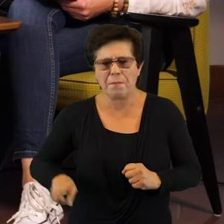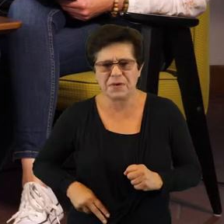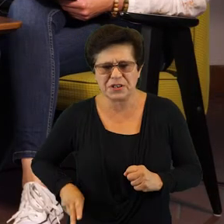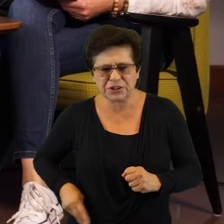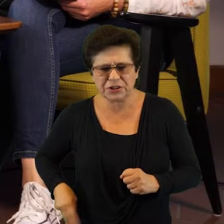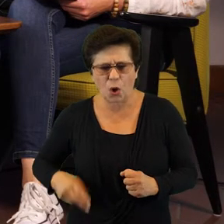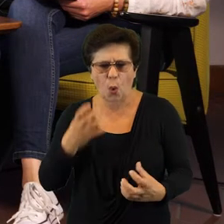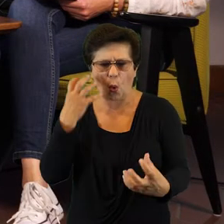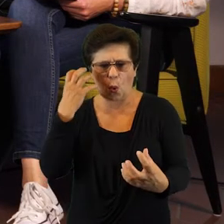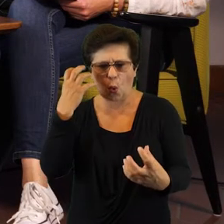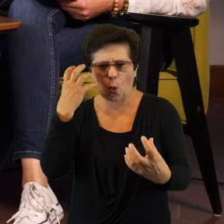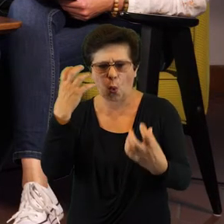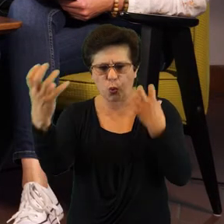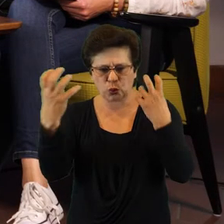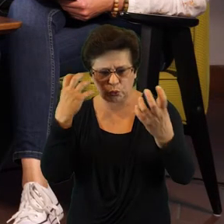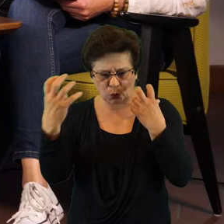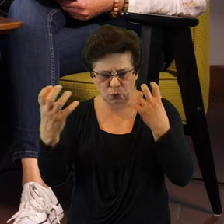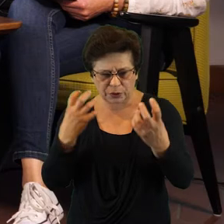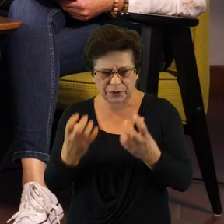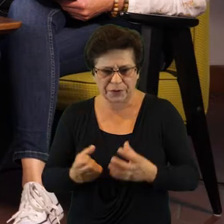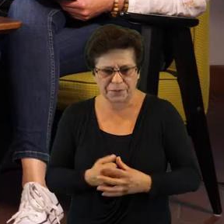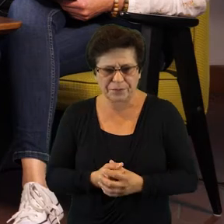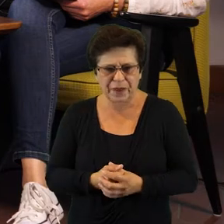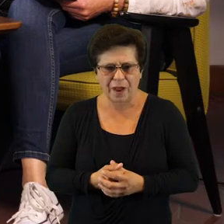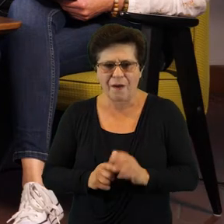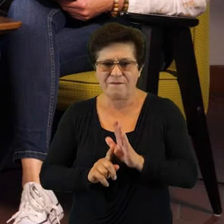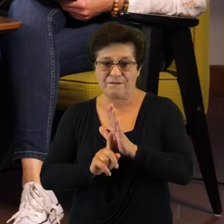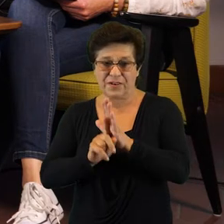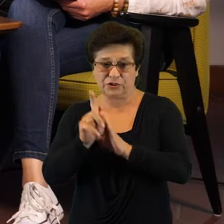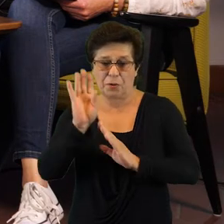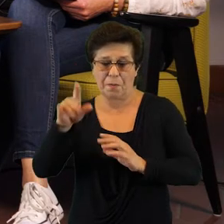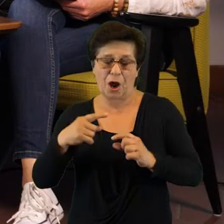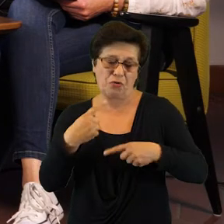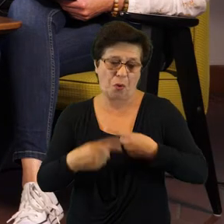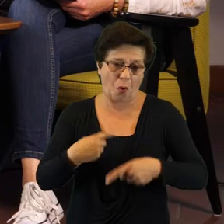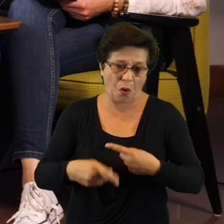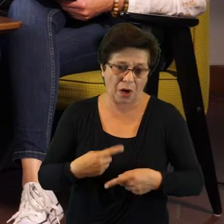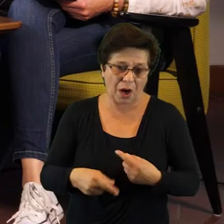z wykształcenia ślusarz czy tokarz, już nie pamiętam, uznał, że właściwie twórczość Słonimskiego,